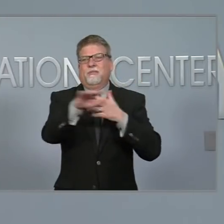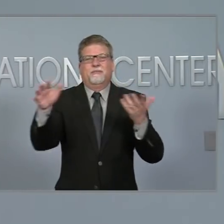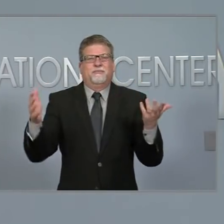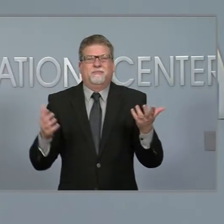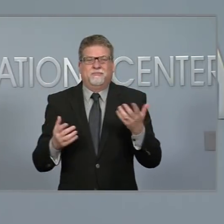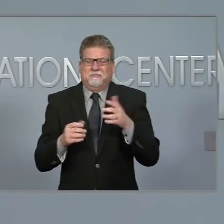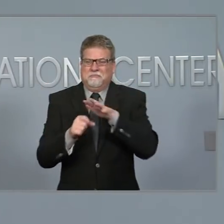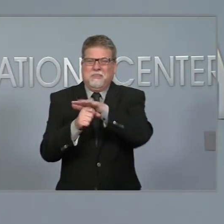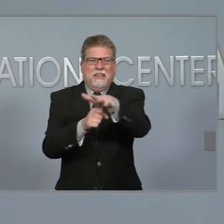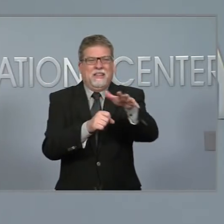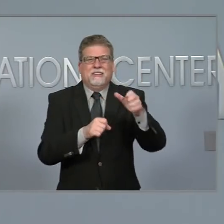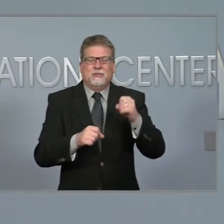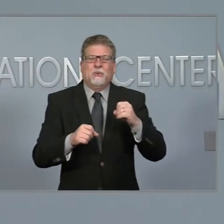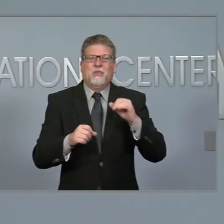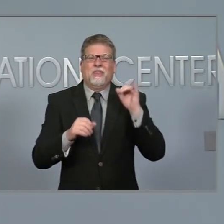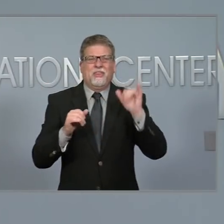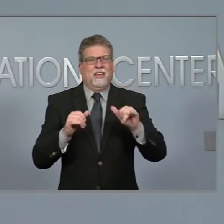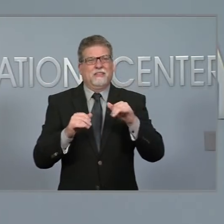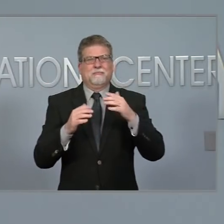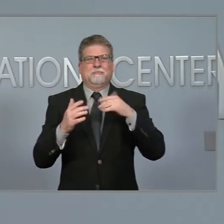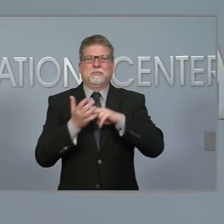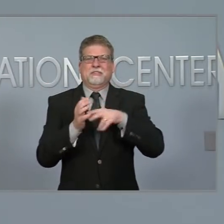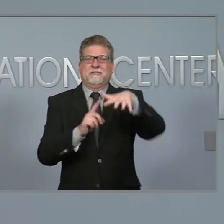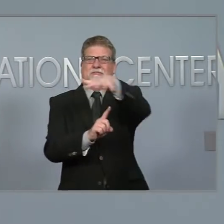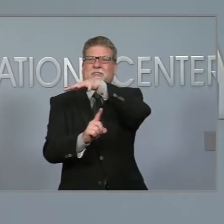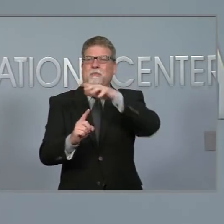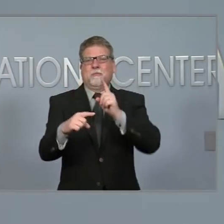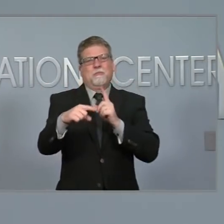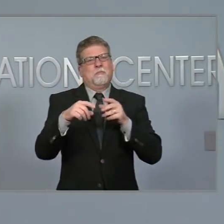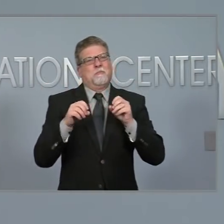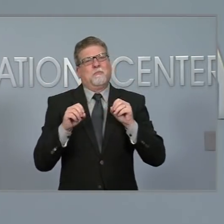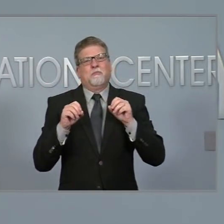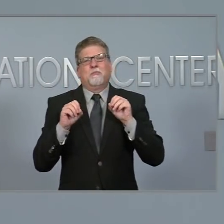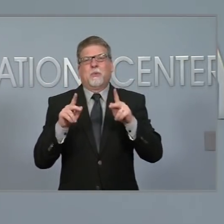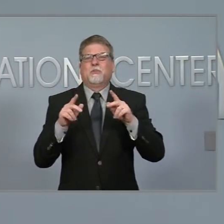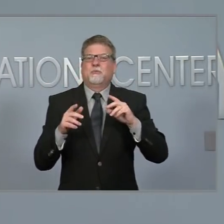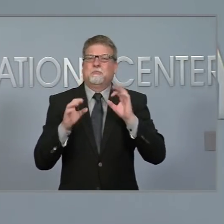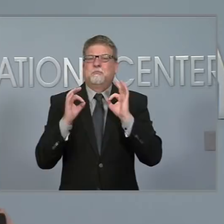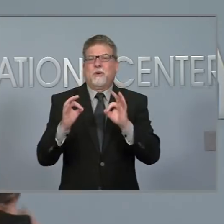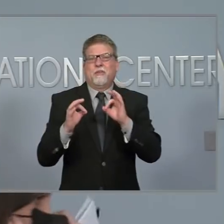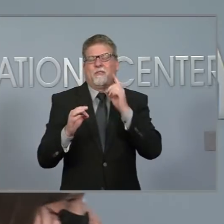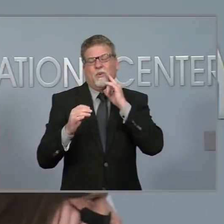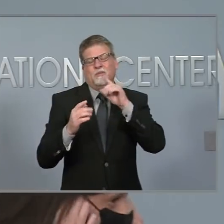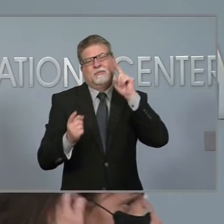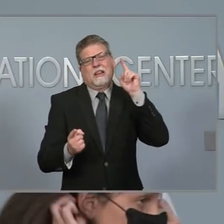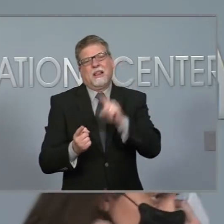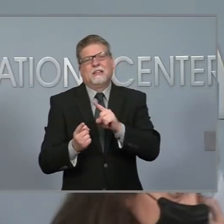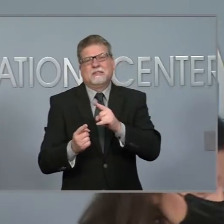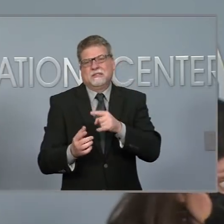pasemos a la dirección correcta y al mismo tiempo, sabemos que las vacunas y los tratamientos